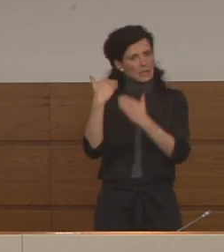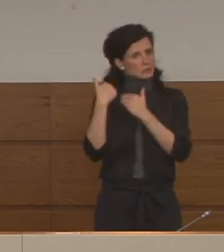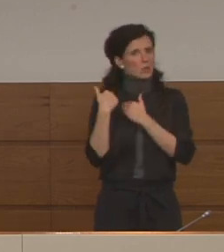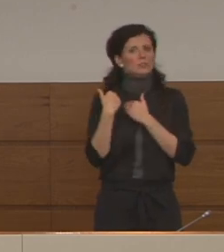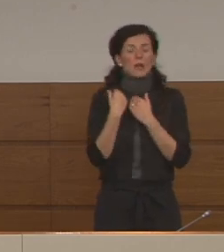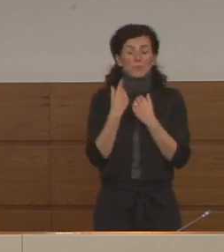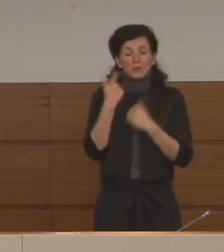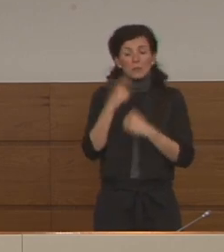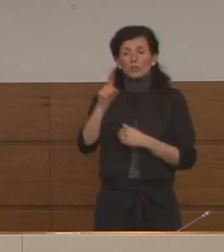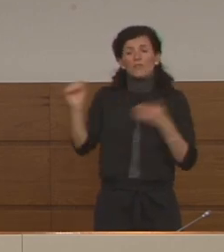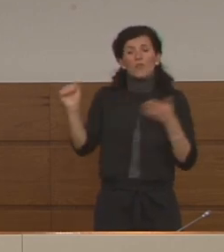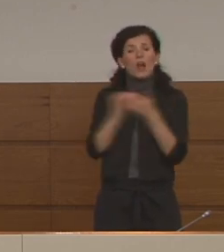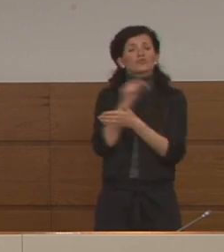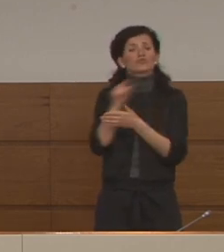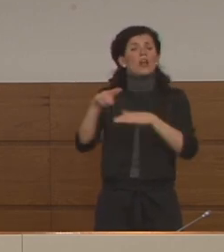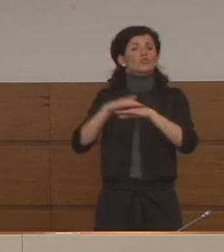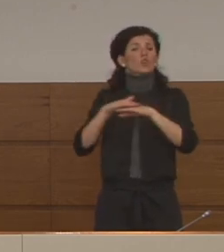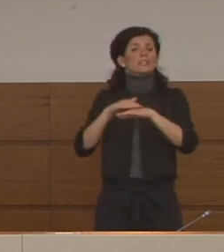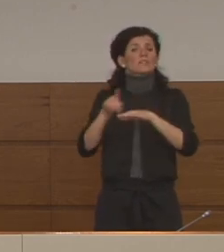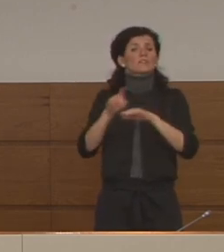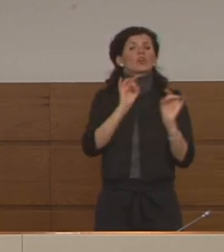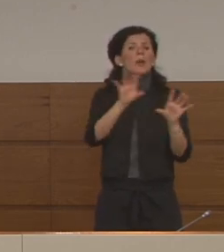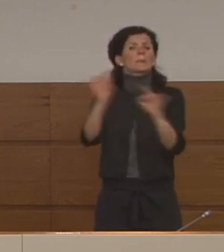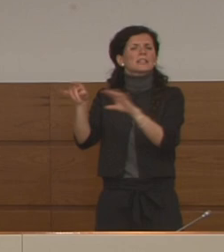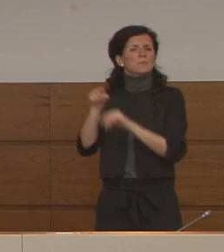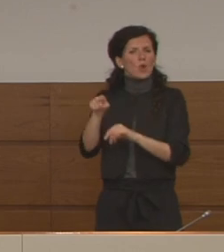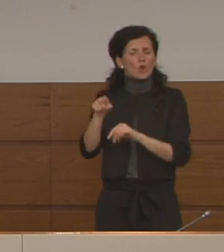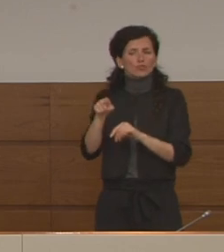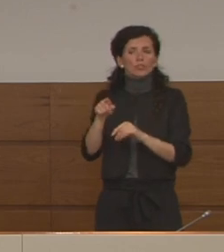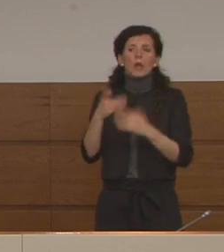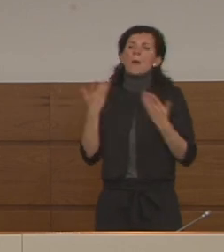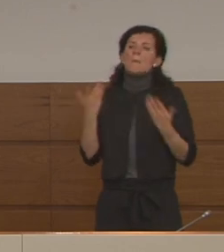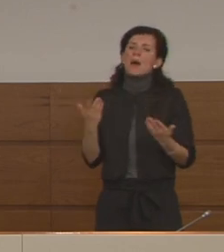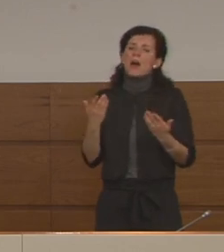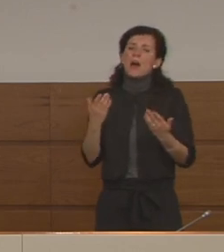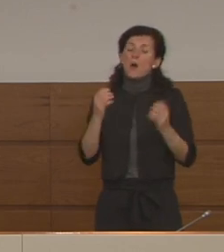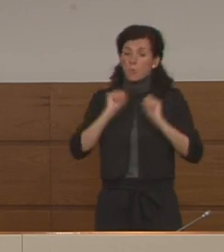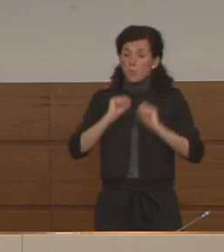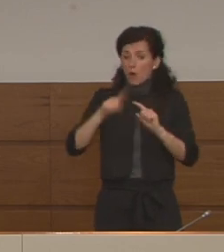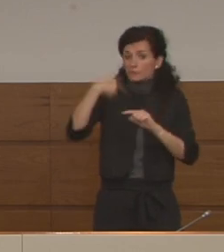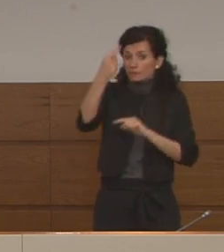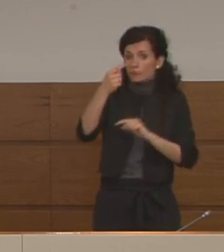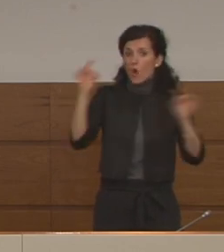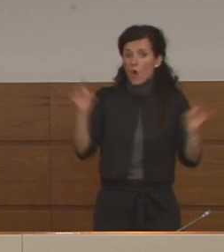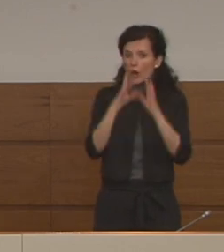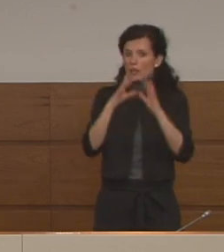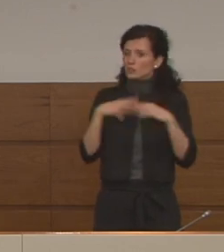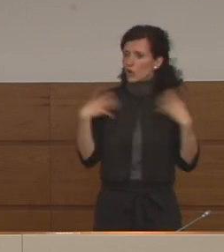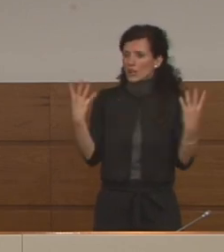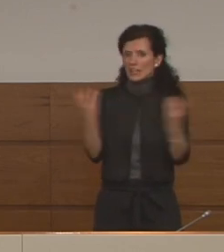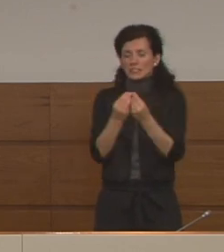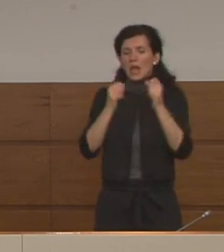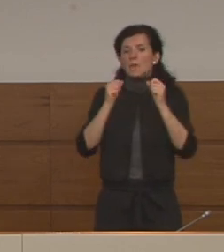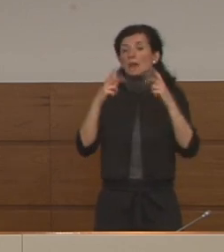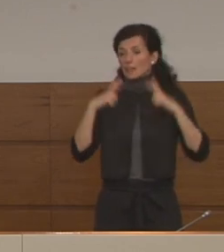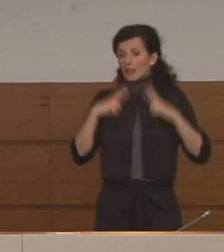ma ne riparleremo quando saremo tutti più tranquilli, spero presto.